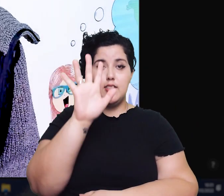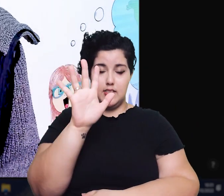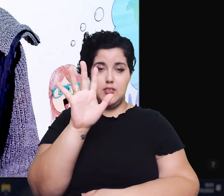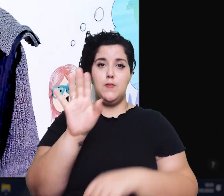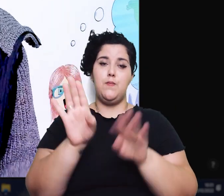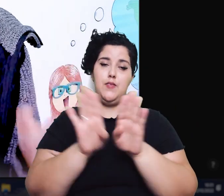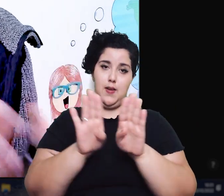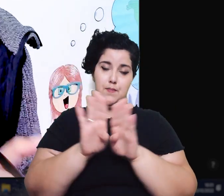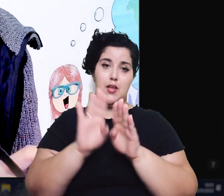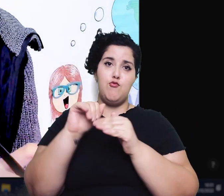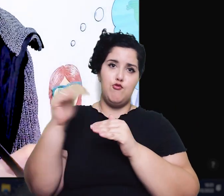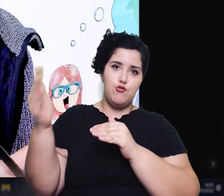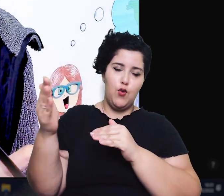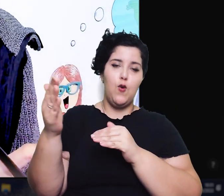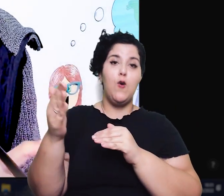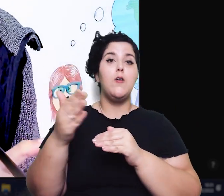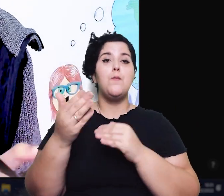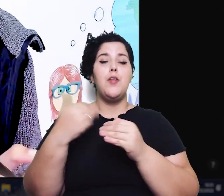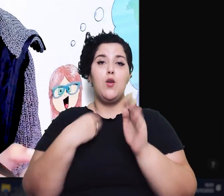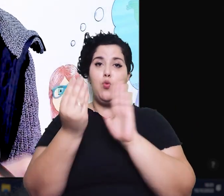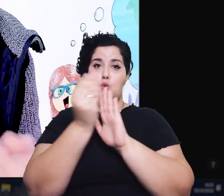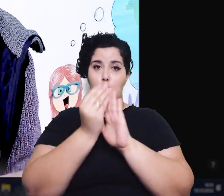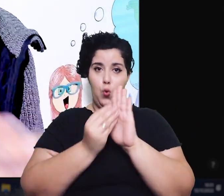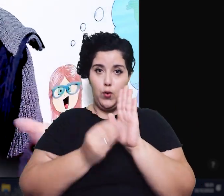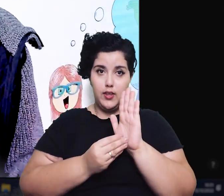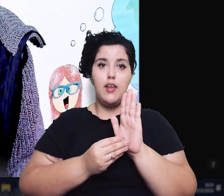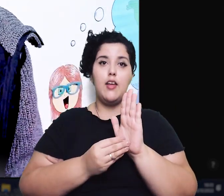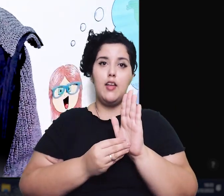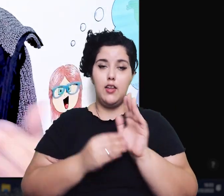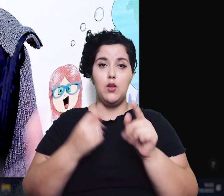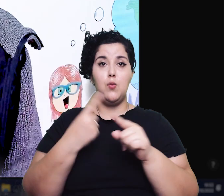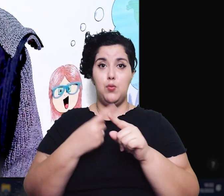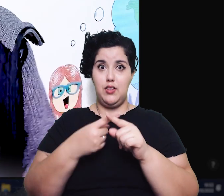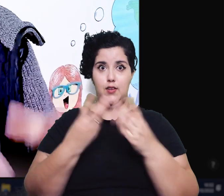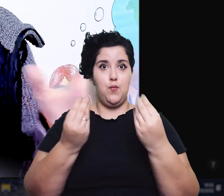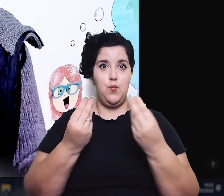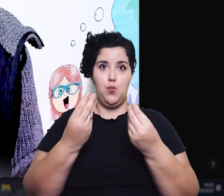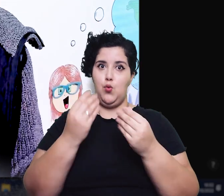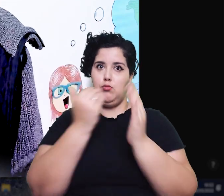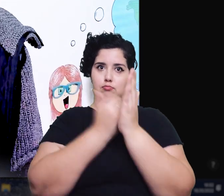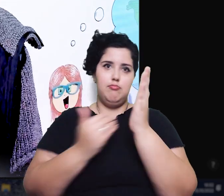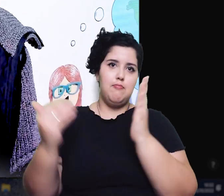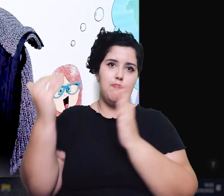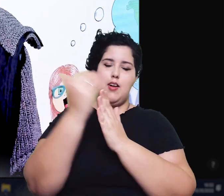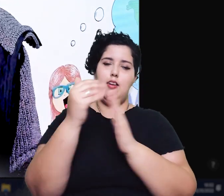brasileiro, né? Aqui eu nem coloquei nas minhas personas, público além do Brasil porque extrapolaria os limites do meu